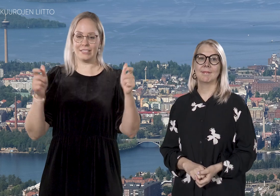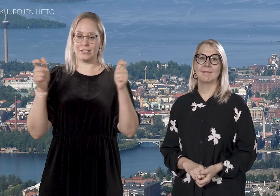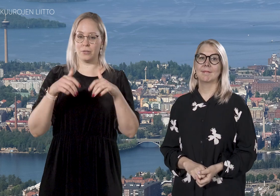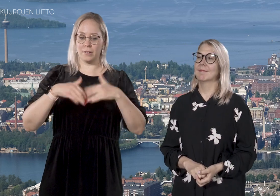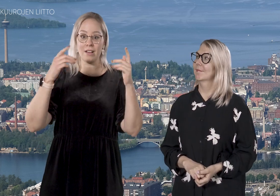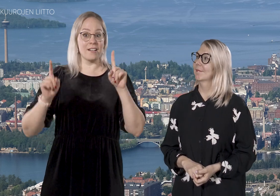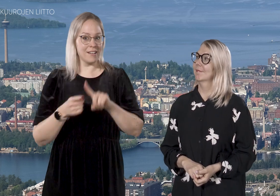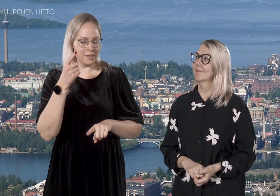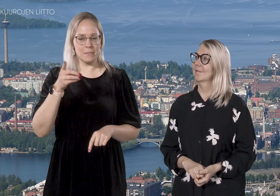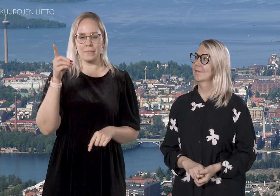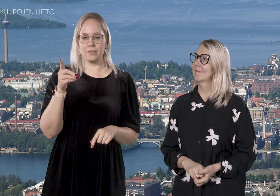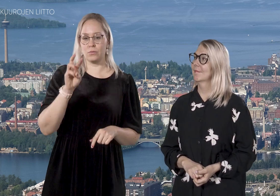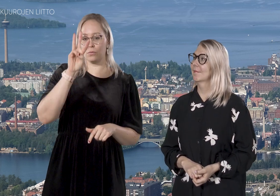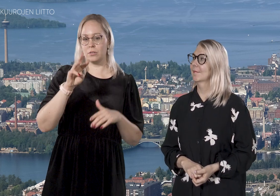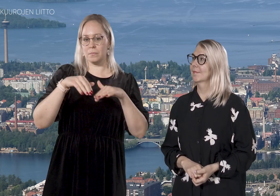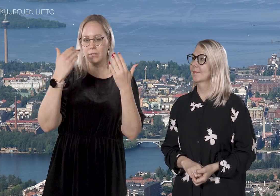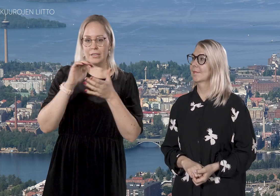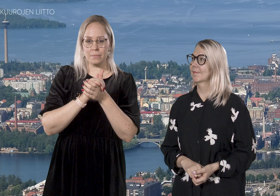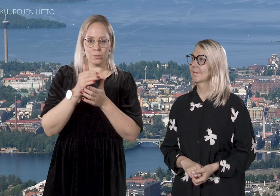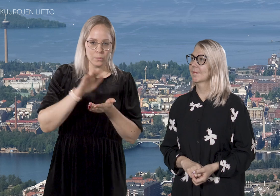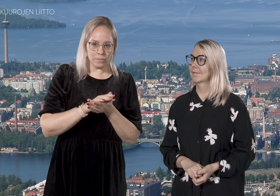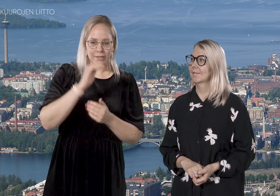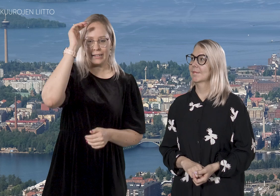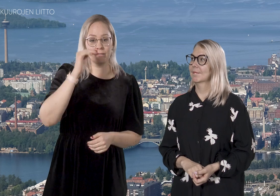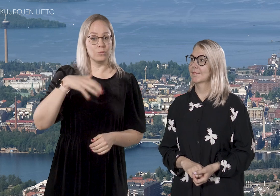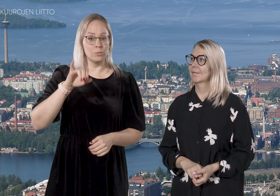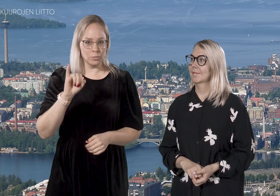Järjestöpäivät starttaavat perjantai-iltana kello 18.00 -